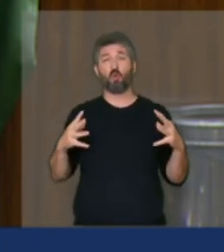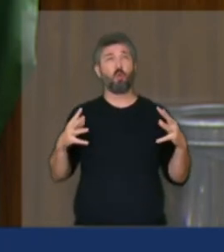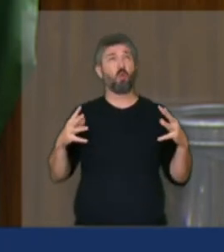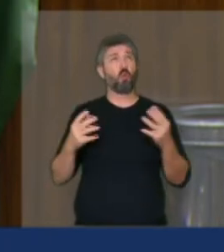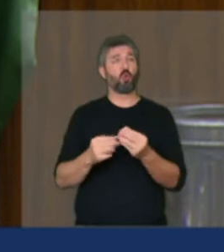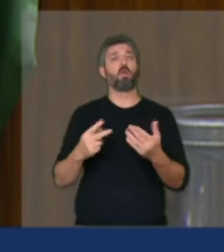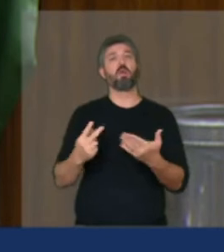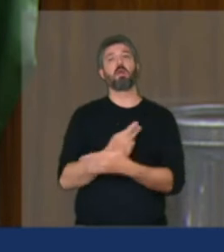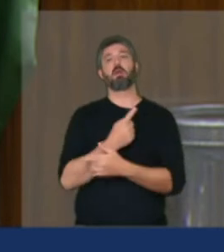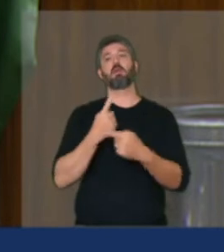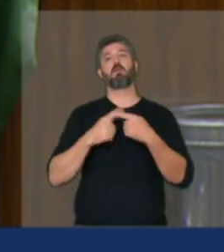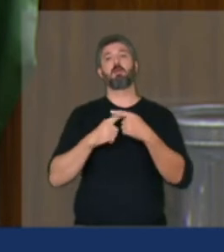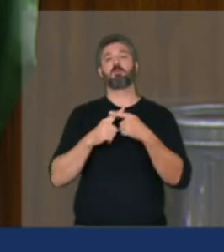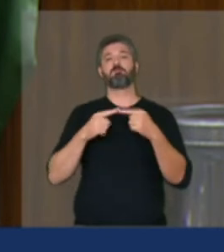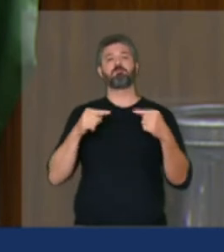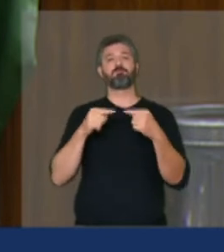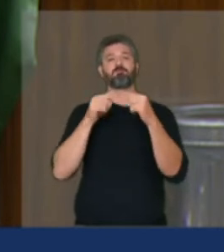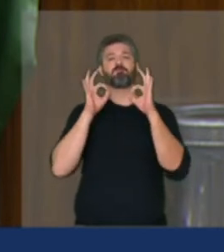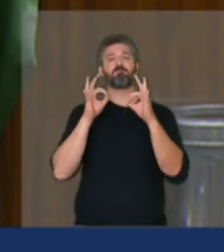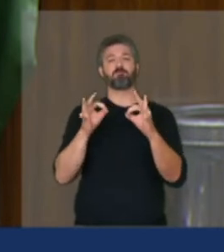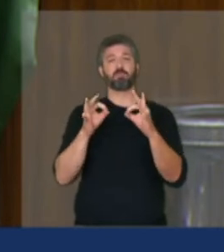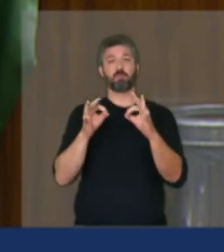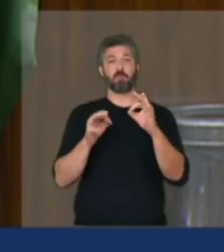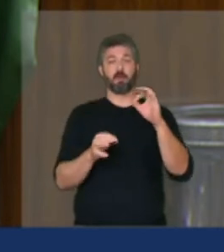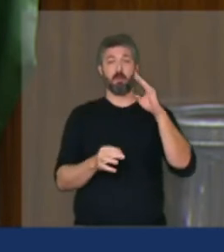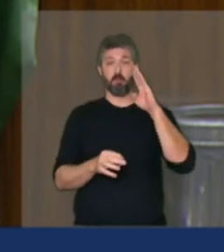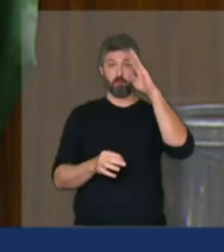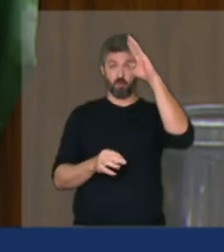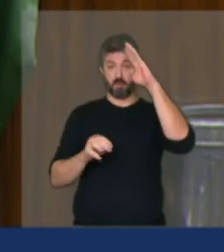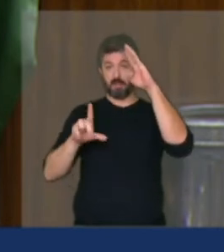BOLSONARO COM O LEITE, O LEITE COM O BOLSONARO, PREJUDICA A ESTRUTURA PÚBLICA DO ESTADO